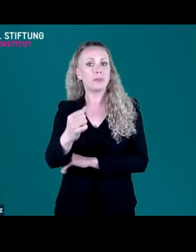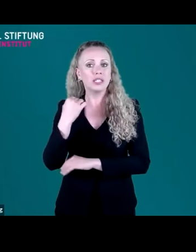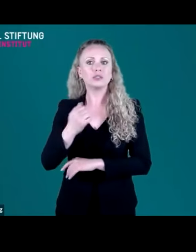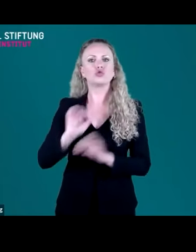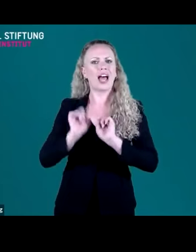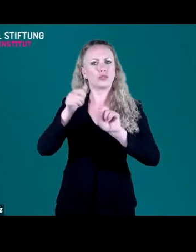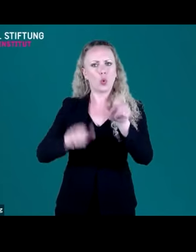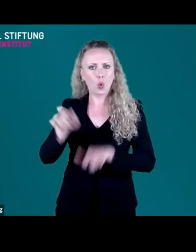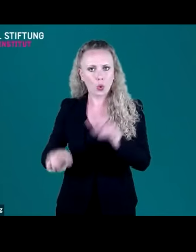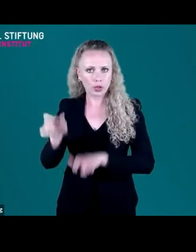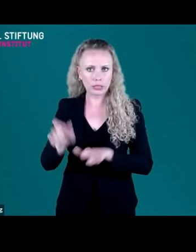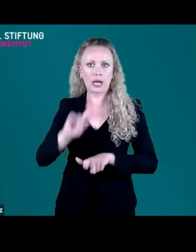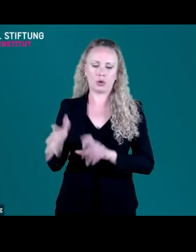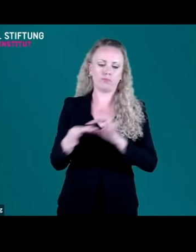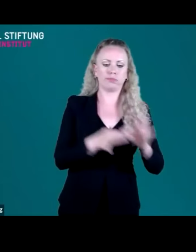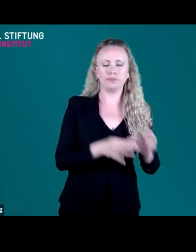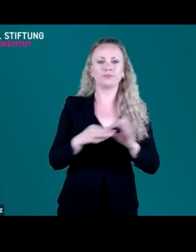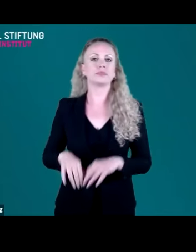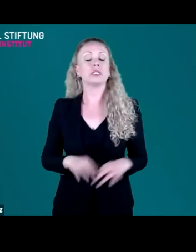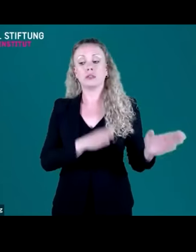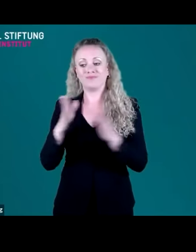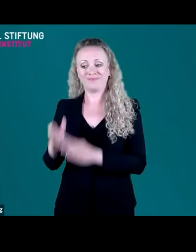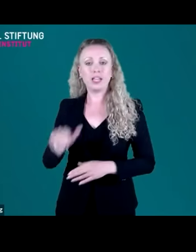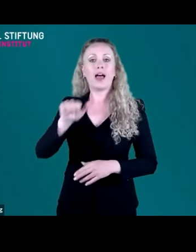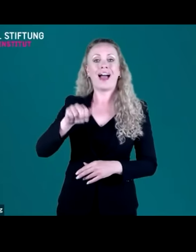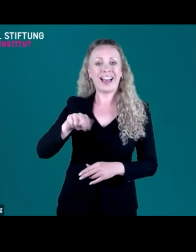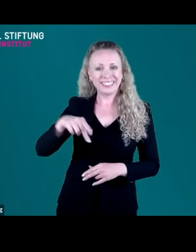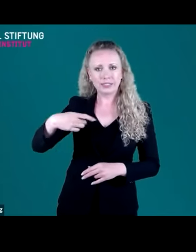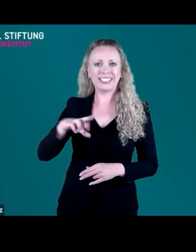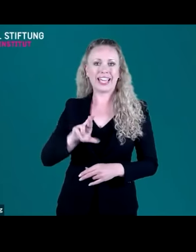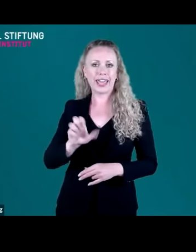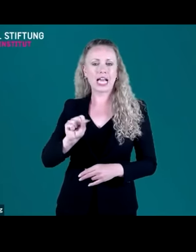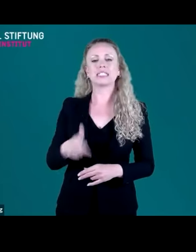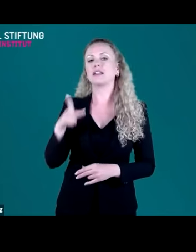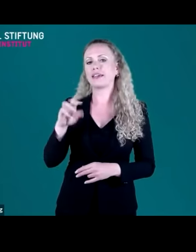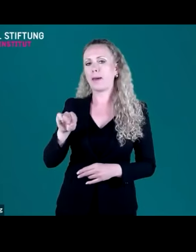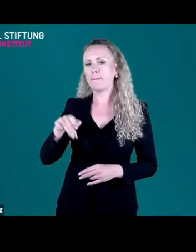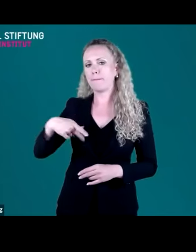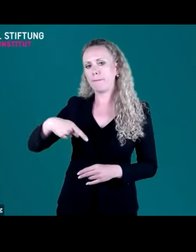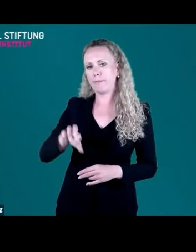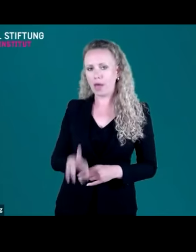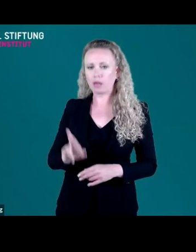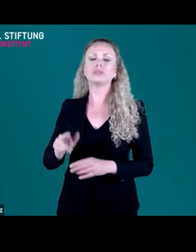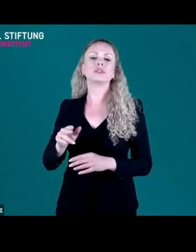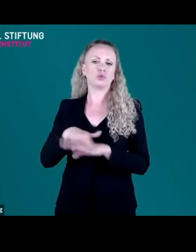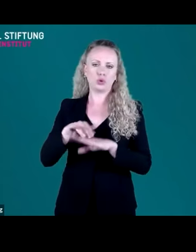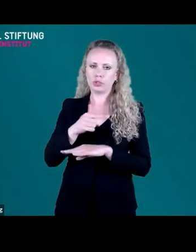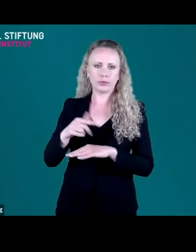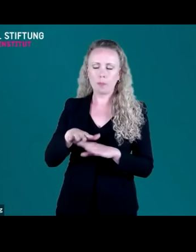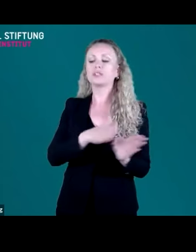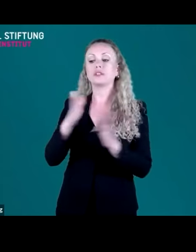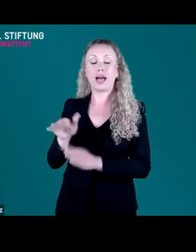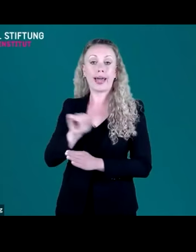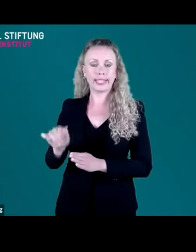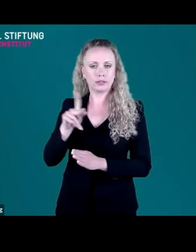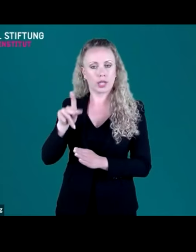Heute stellt Andreas Kemper beispielhaft einige Erzählungen vor, beschreibt auch die Herkunft und Hintergründe und ordnet sie ein.